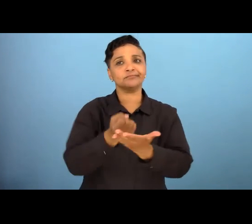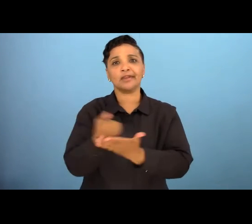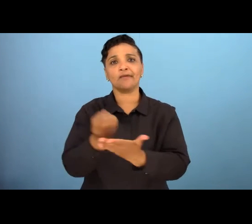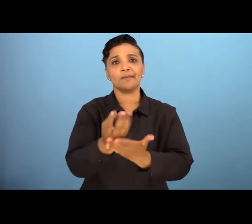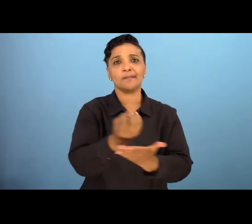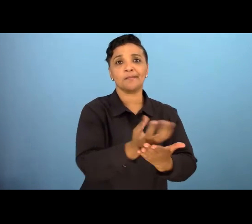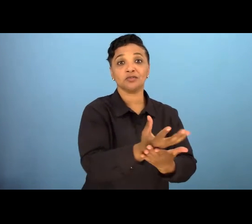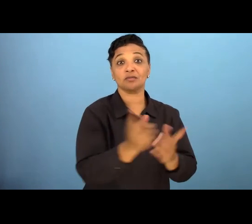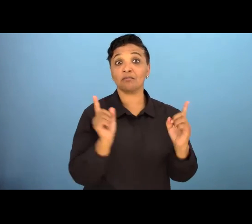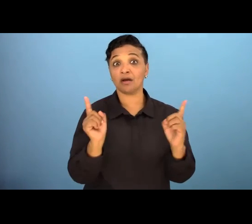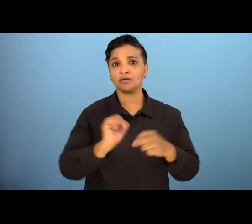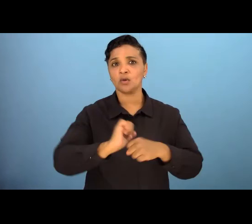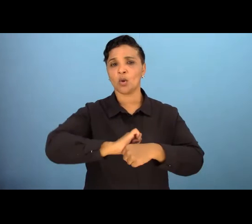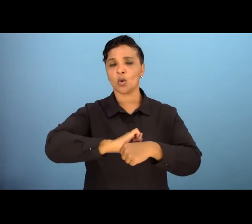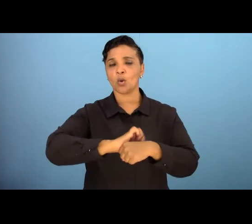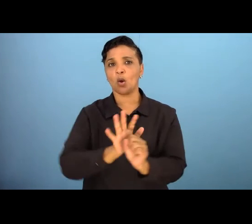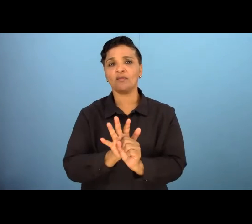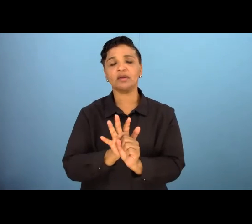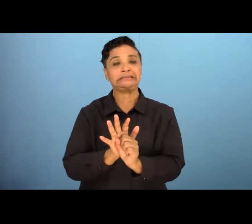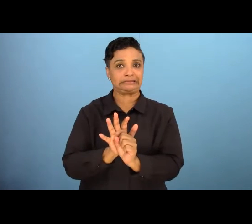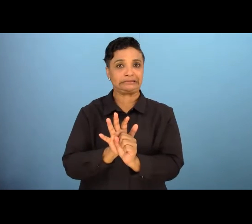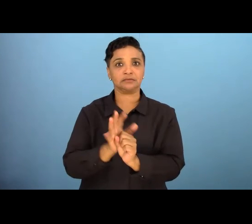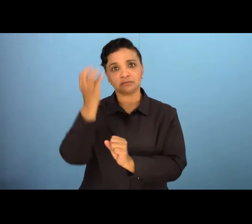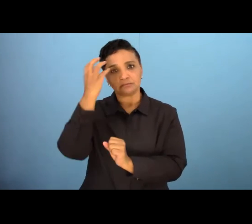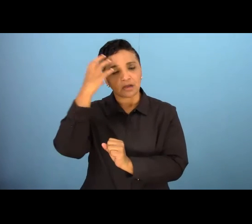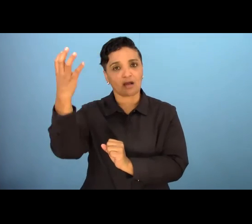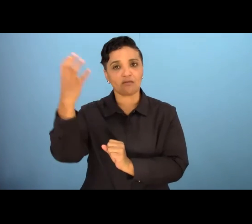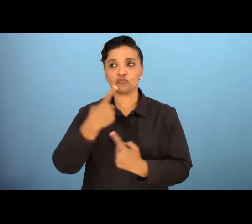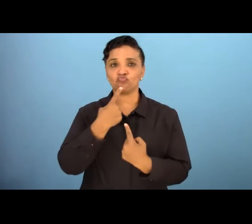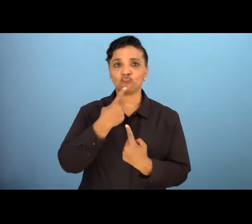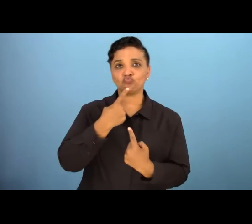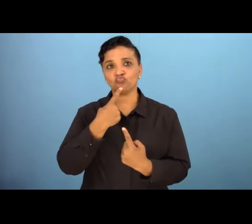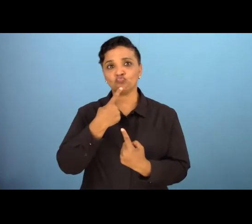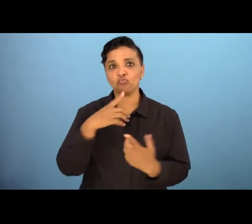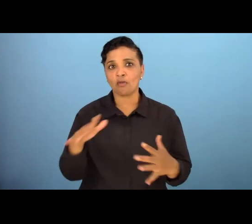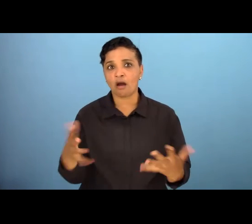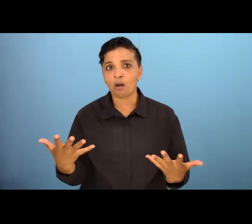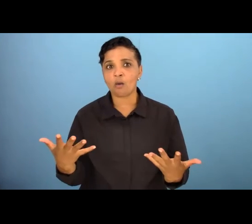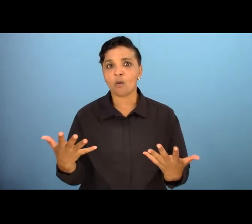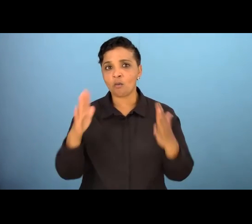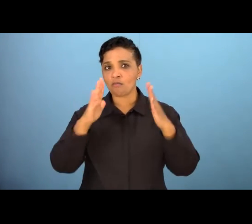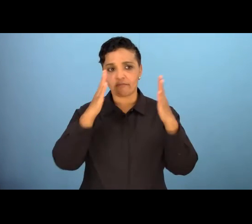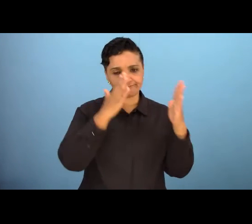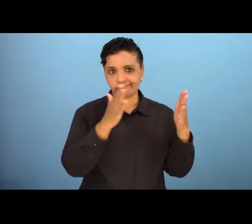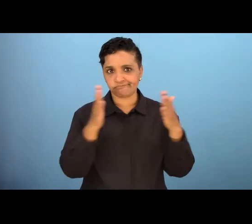{Inaudible} en Bangladesh estuvieron involucrados con el gobierno para abogar por la